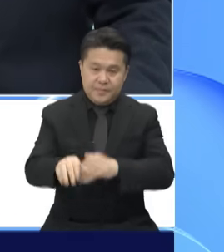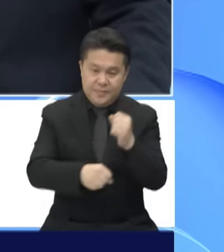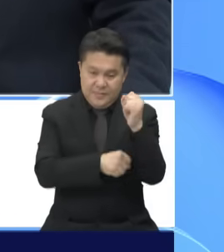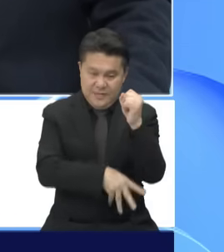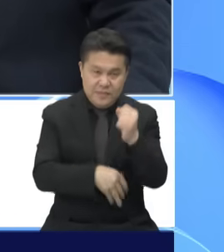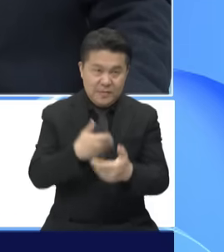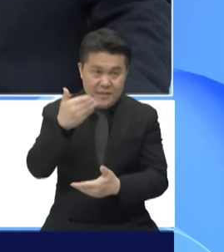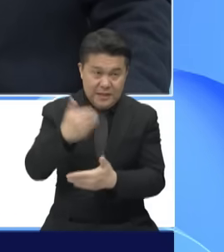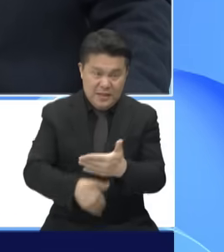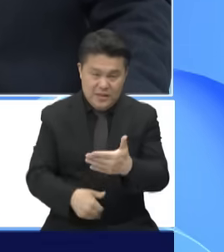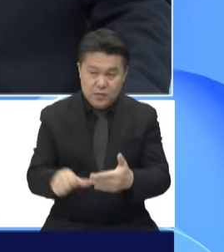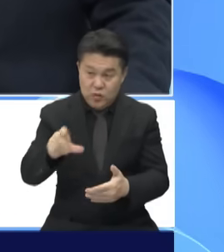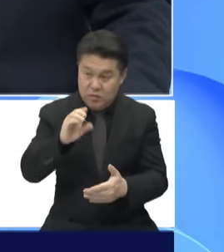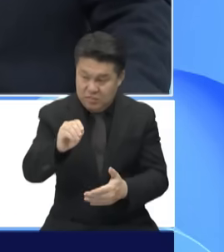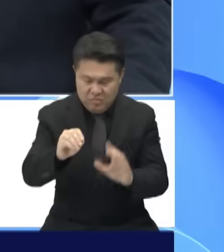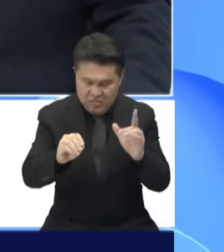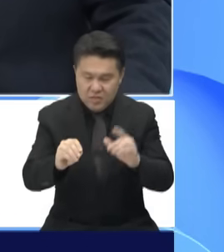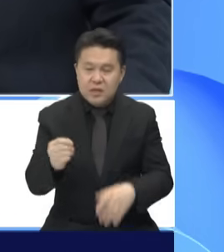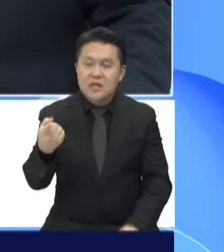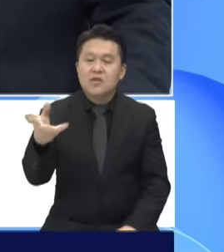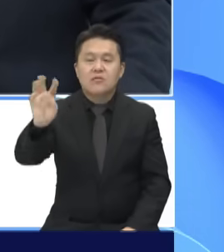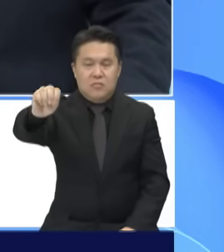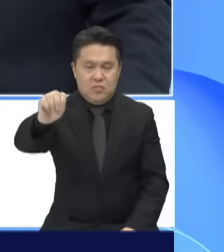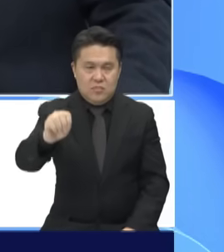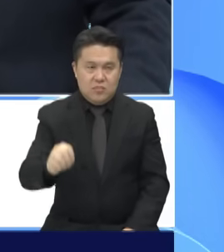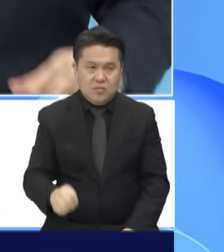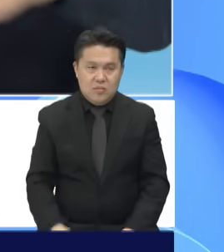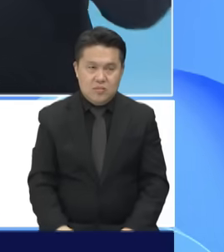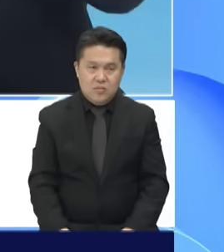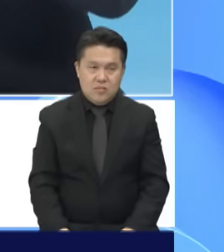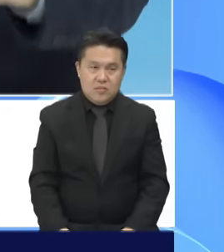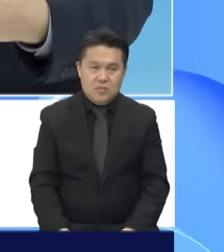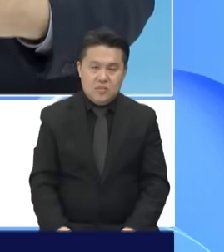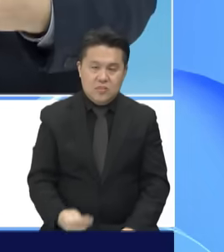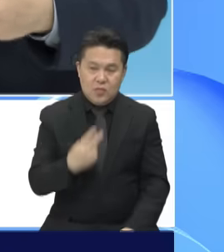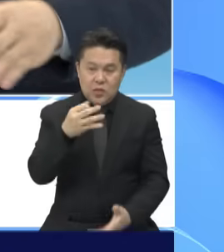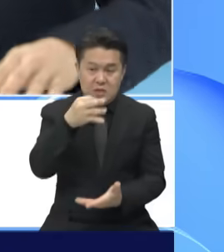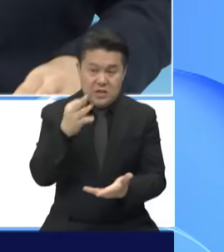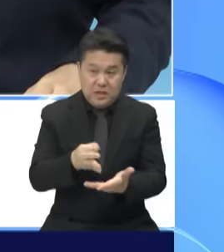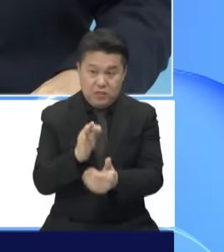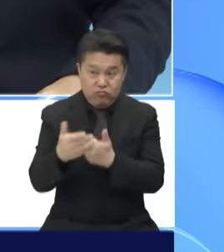그리고 재산의 기본공제를 해 주는 액수를 5천만 원에서 1억 원으로 늘려주는 그러니까 더 완화를 해 주는 것 아니겠습니까?